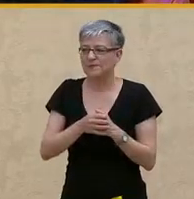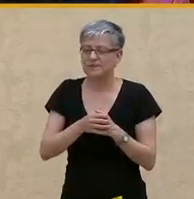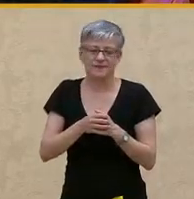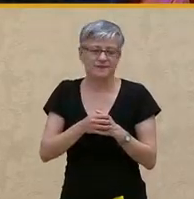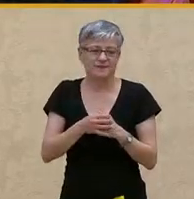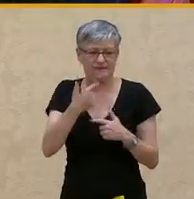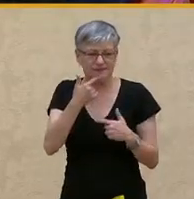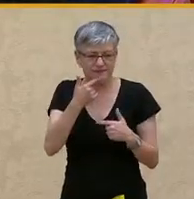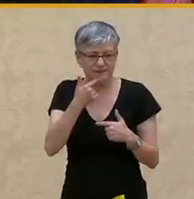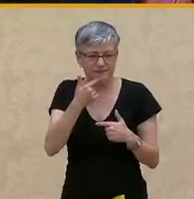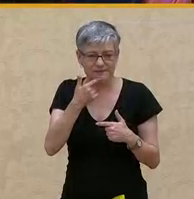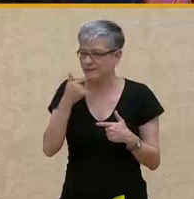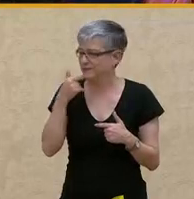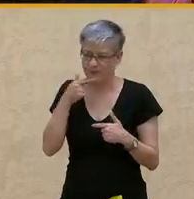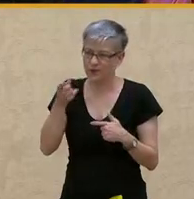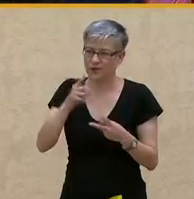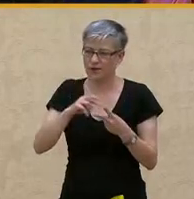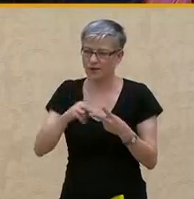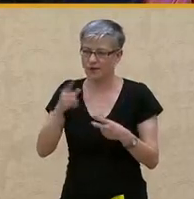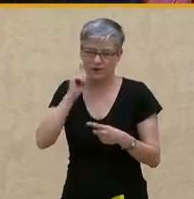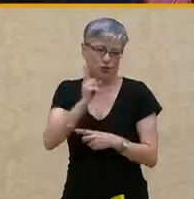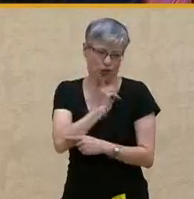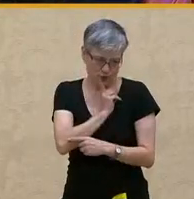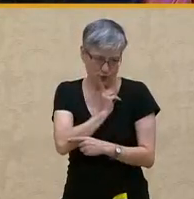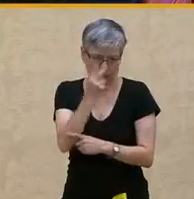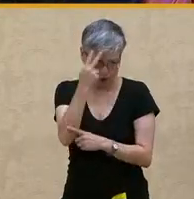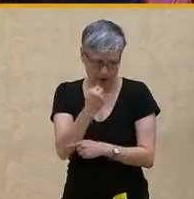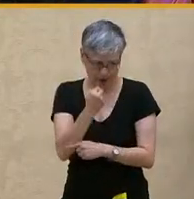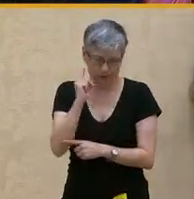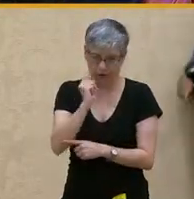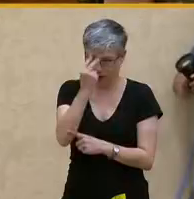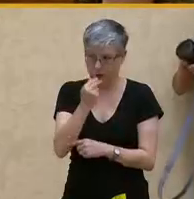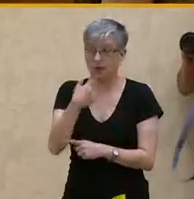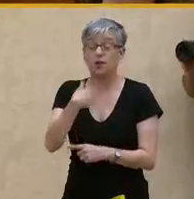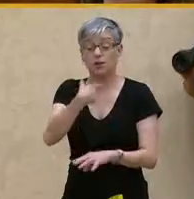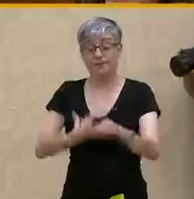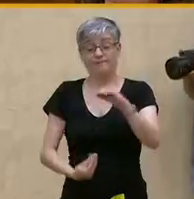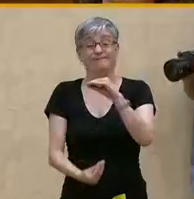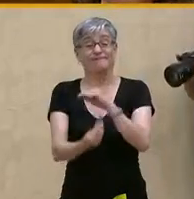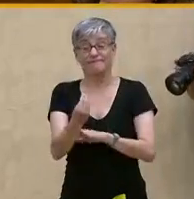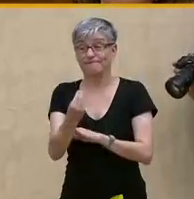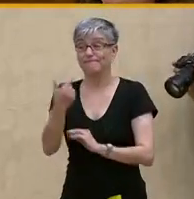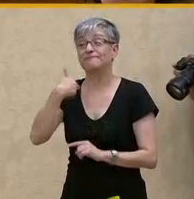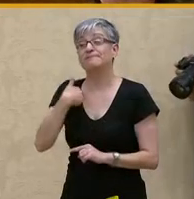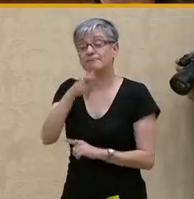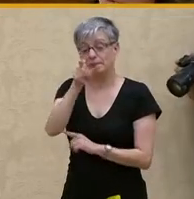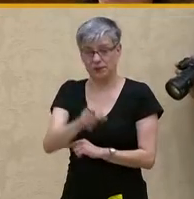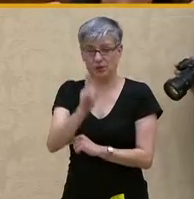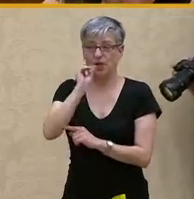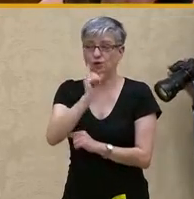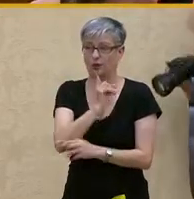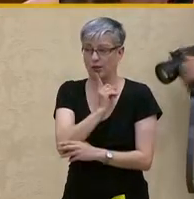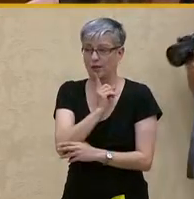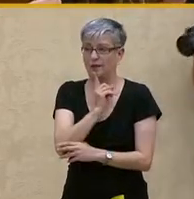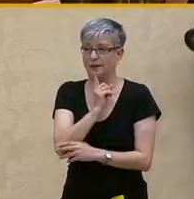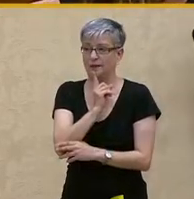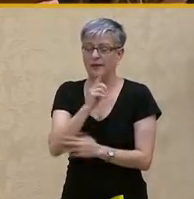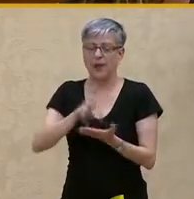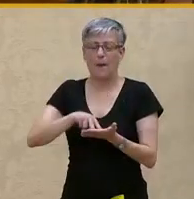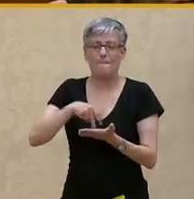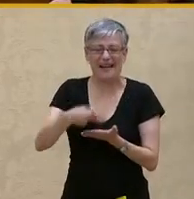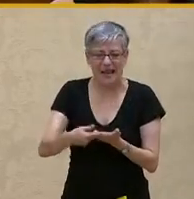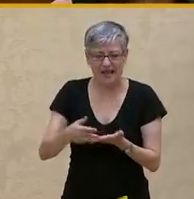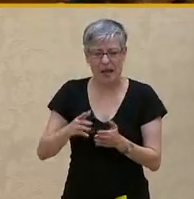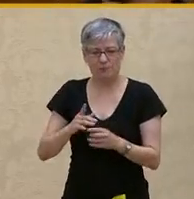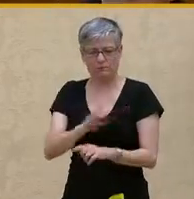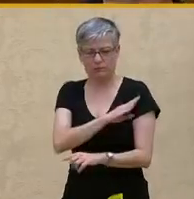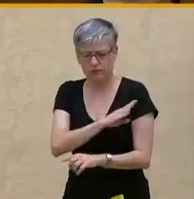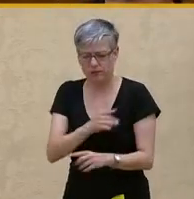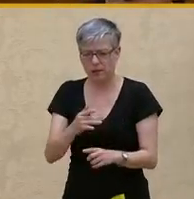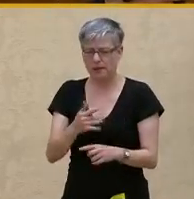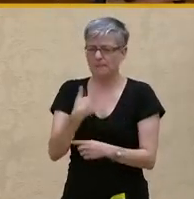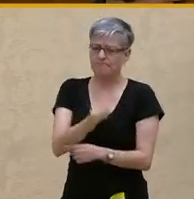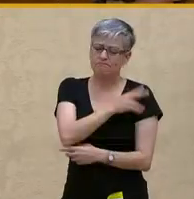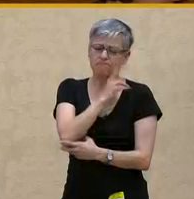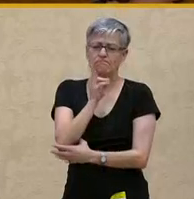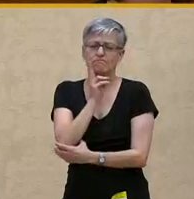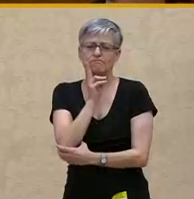Voy a comenzar, empecé. Mi vida empezó siendo una persona sorda, me caía, me tropezaba, mi madre,